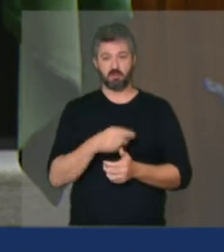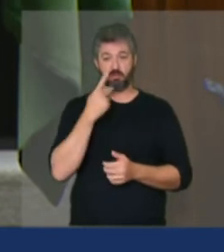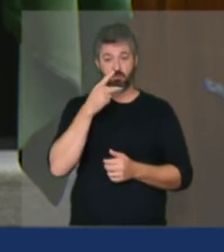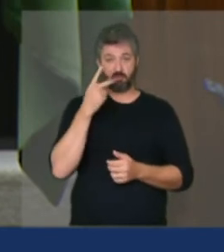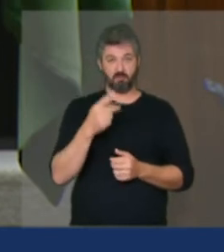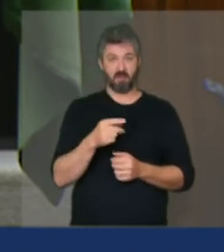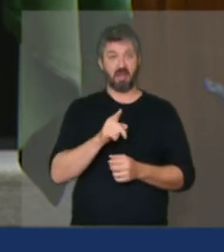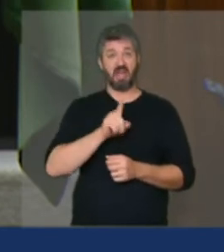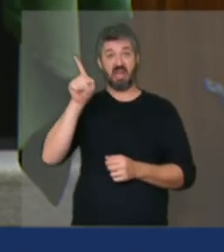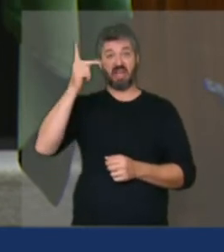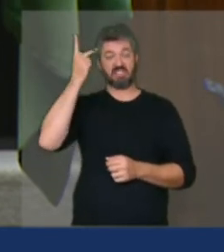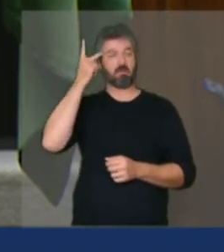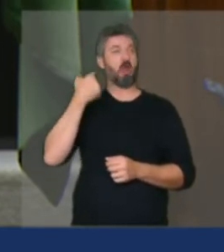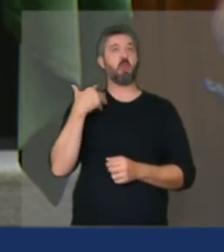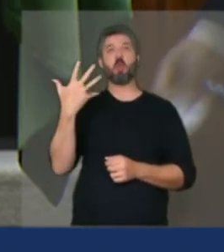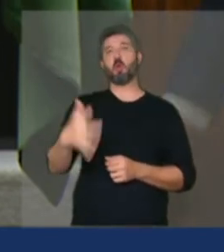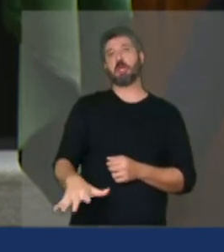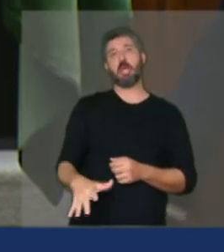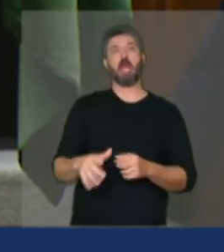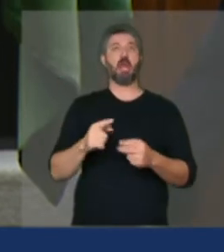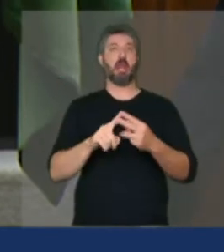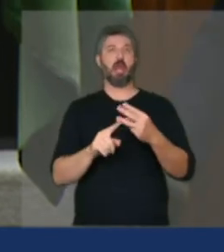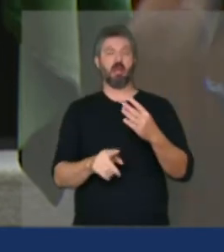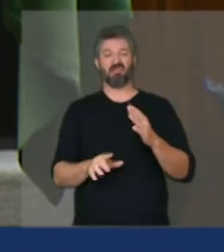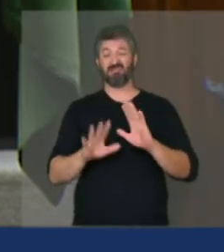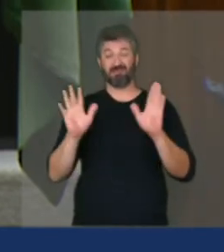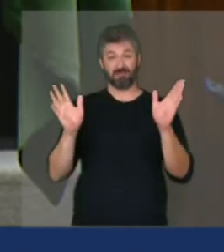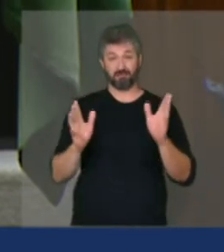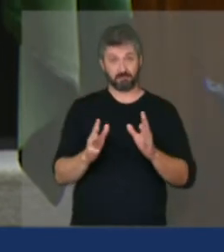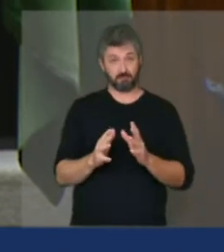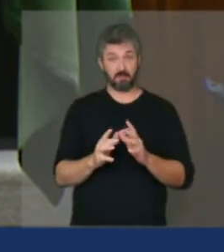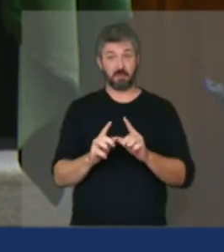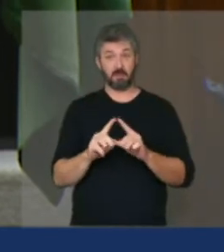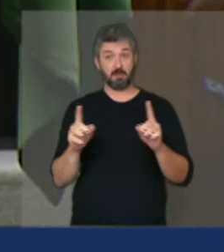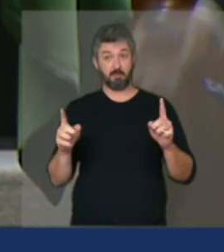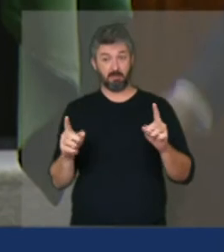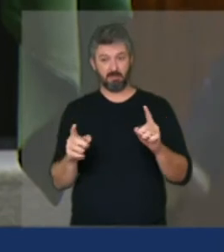ELE NÃO TOMA E POR AÍ VAI. AGORA ESSA QUESTÃO DA VACINA E O PRESIDENTE GENOCIDA, A GENTE JÁ SABE OS MOTIVOS, NÉ